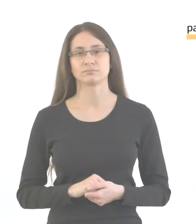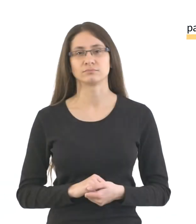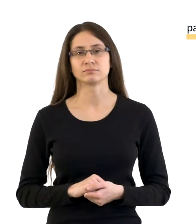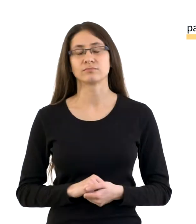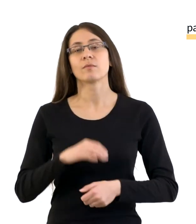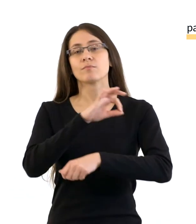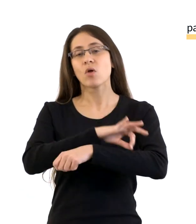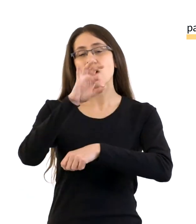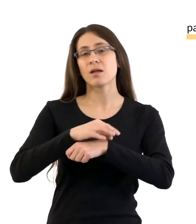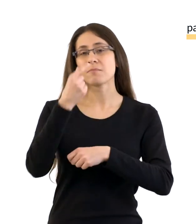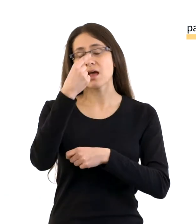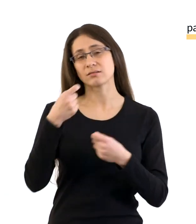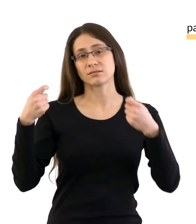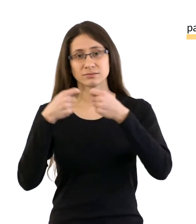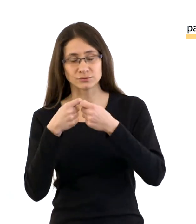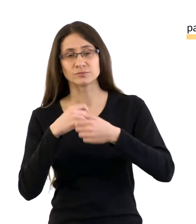Partnerstwo projektu